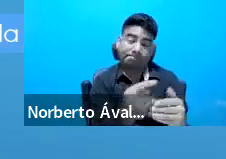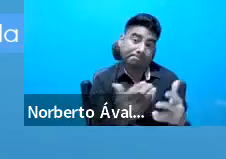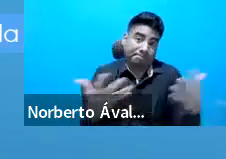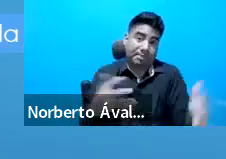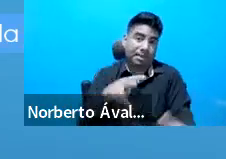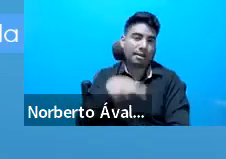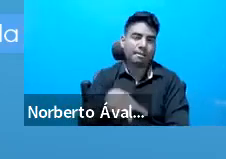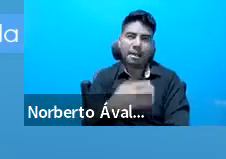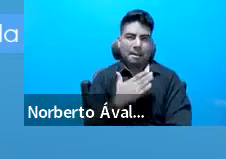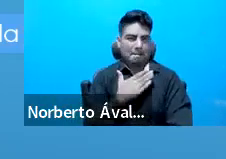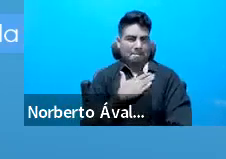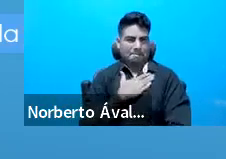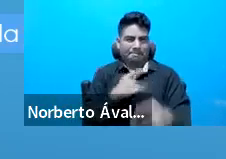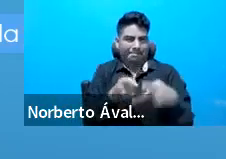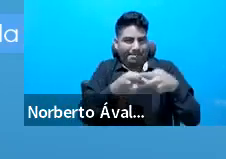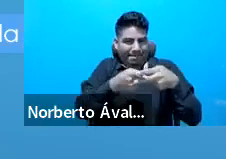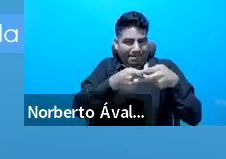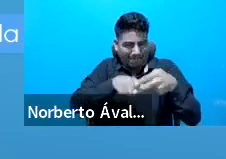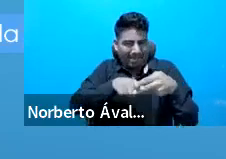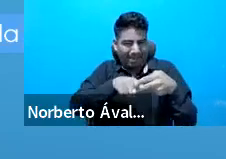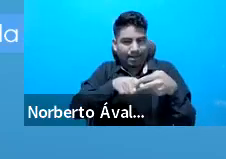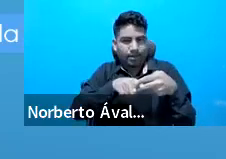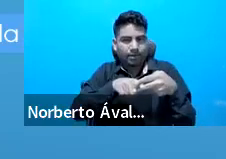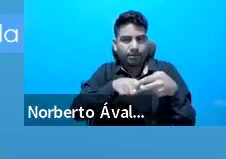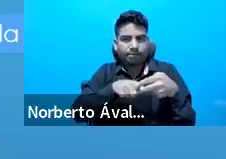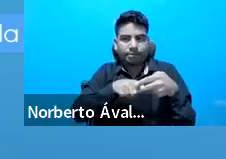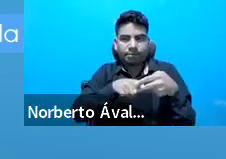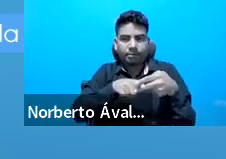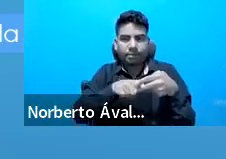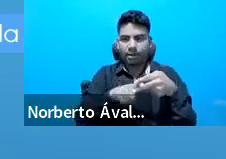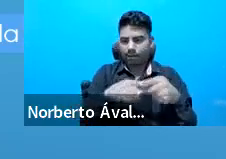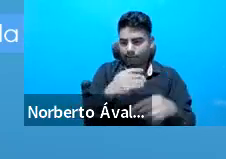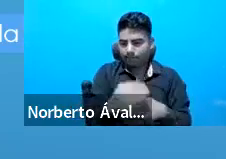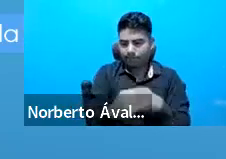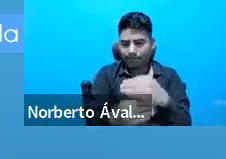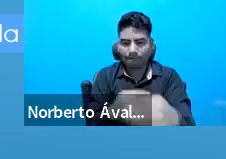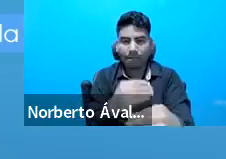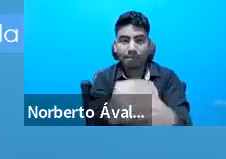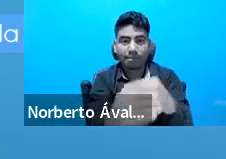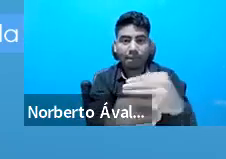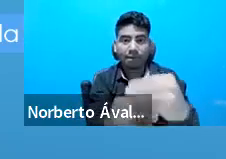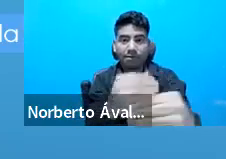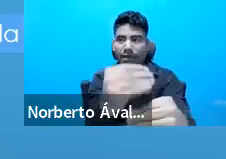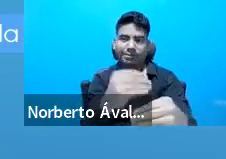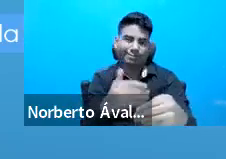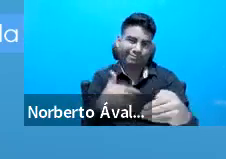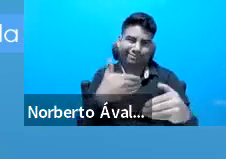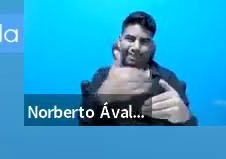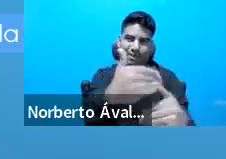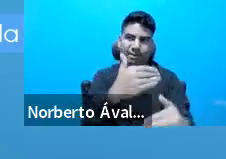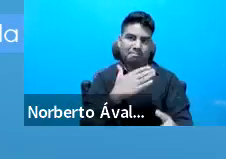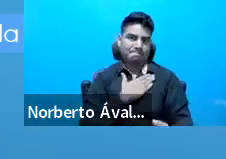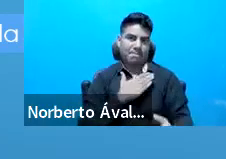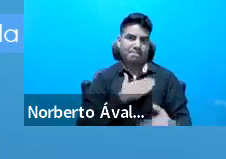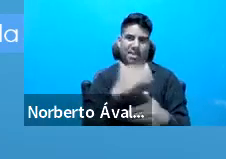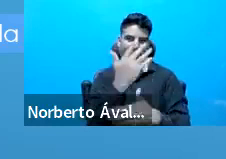ido avanzando ido avanzando Y pues resulta que cuando yo inicia inicio en este proceso, inicio en este proceso, pues mimile